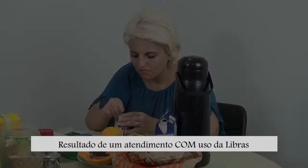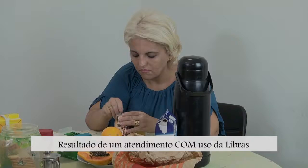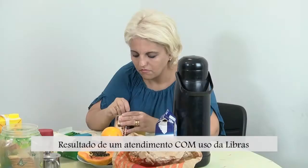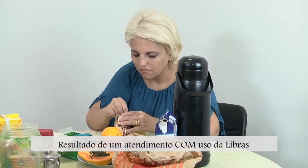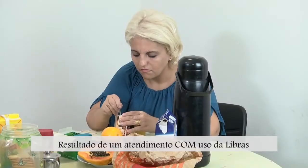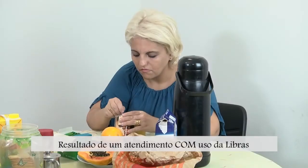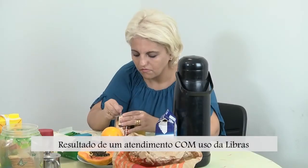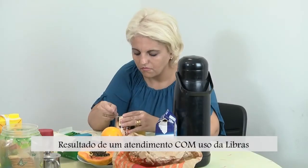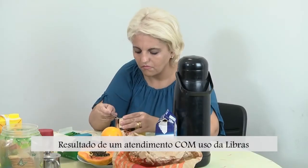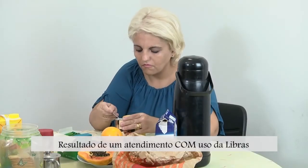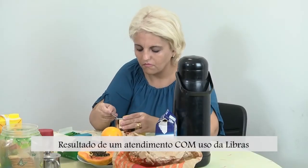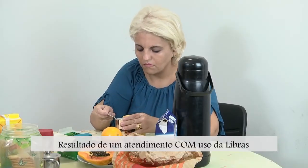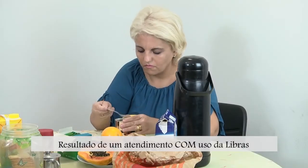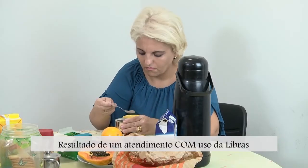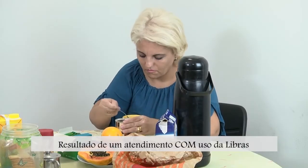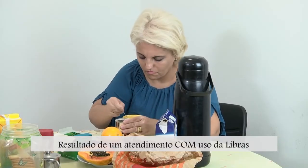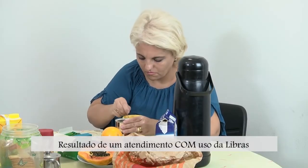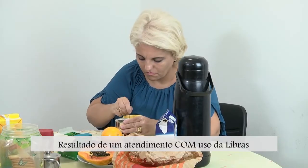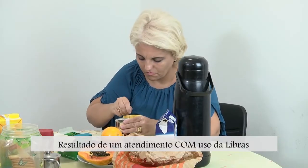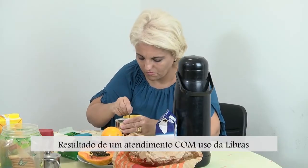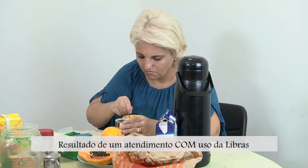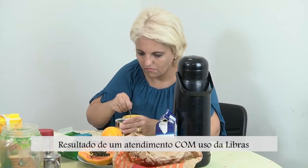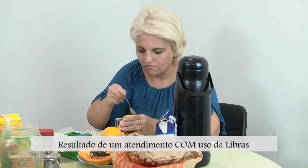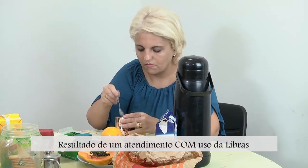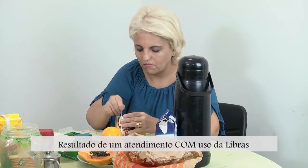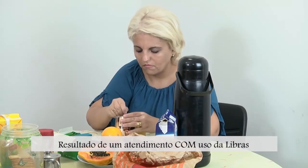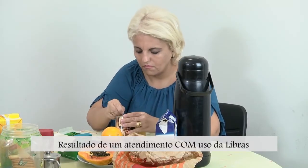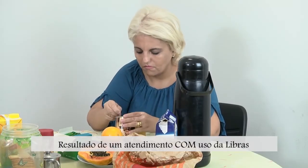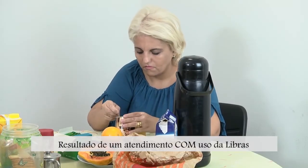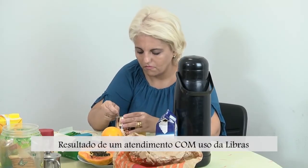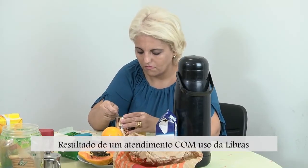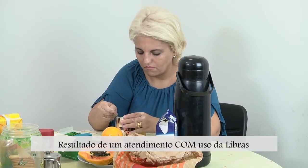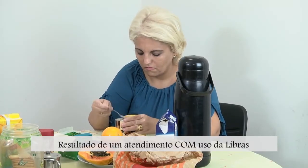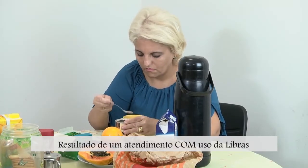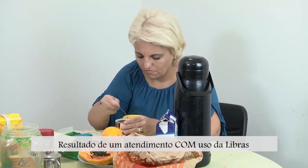Resultado de um atendimento COM uso da Libras